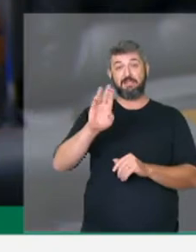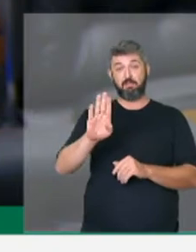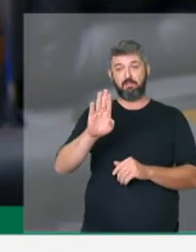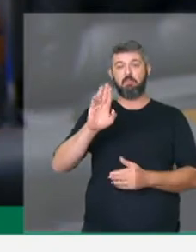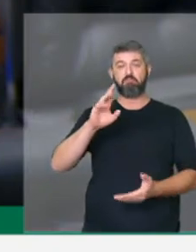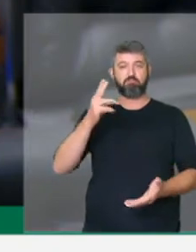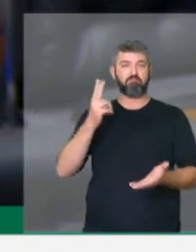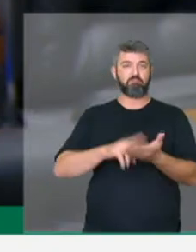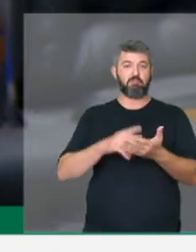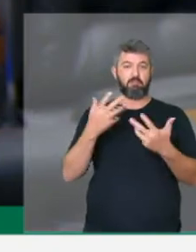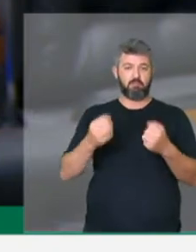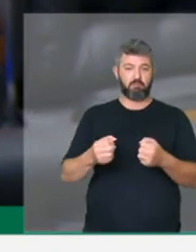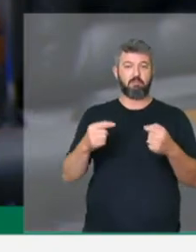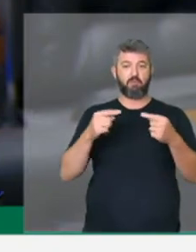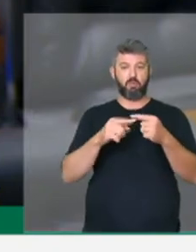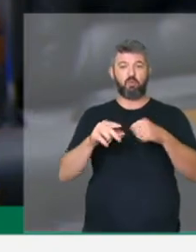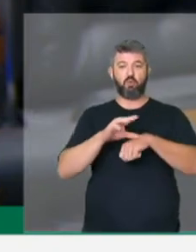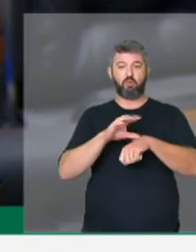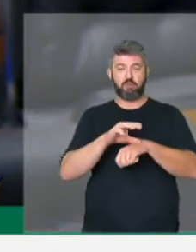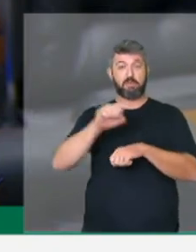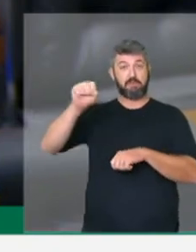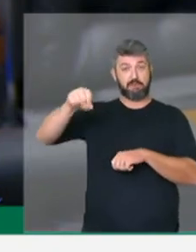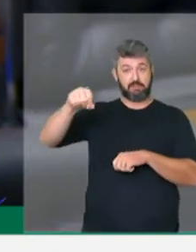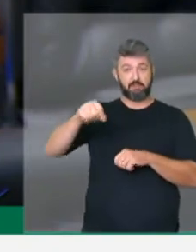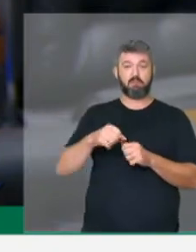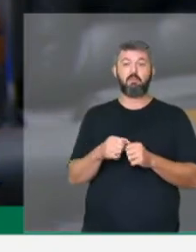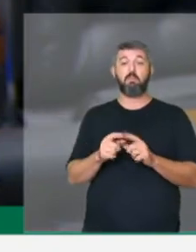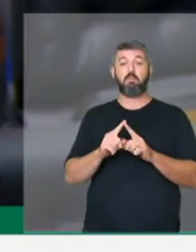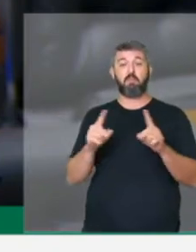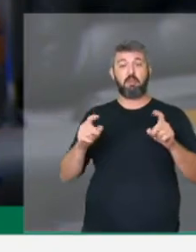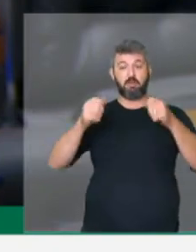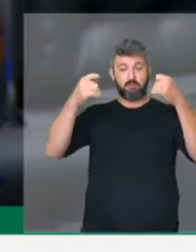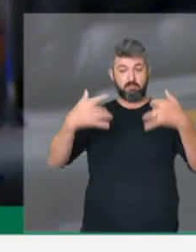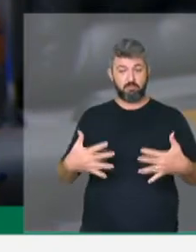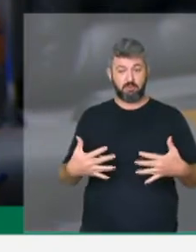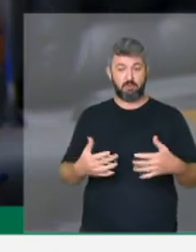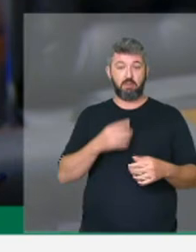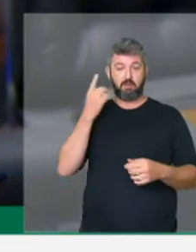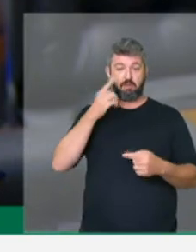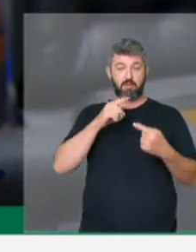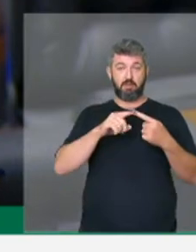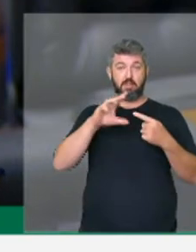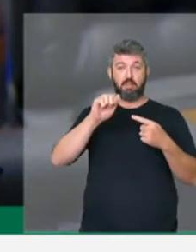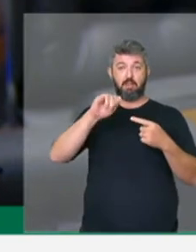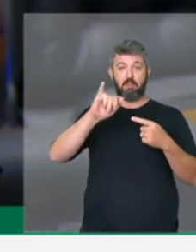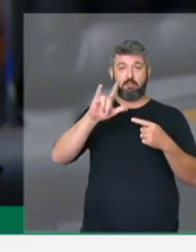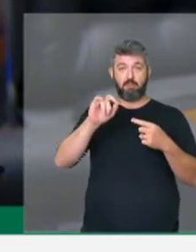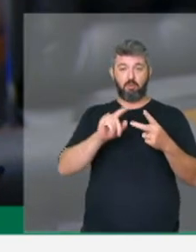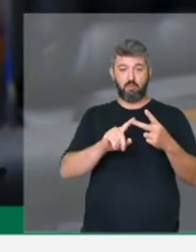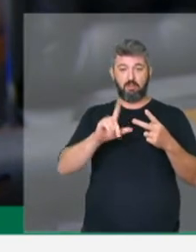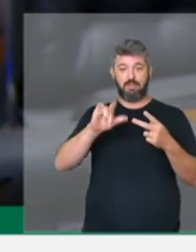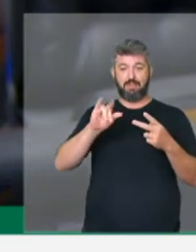INFOLEG PARA VOTAR... VOTAR NA VOTAÇÃO PASSADA ASSIM COMO EU ESTAVA AGUARDANDO QUERO AGRADECER A V.EXA. A PACIÊNCIA DE AGUARDAR PARA PODER ATUALIZAR MAS NÃO